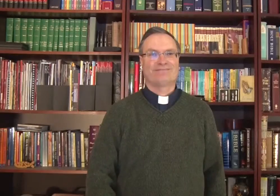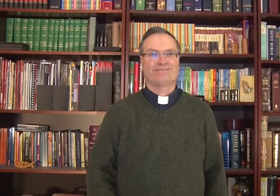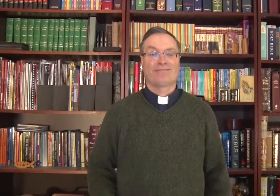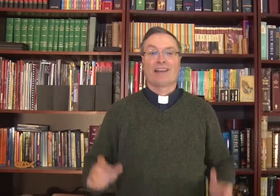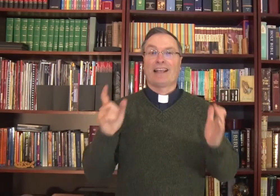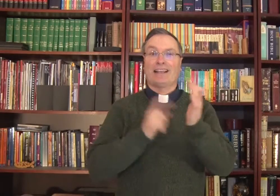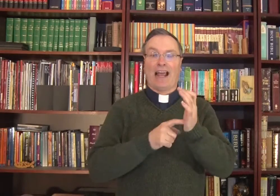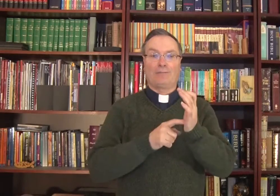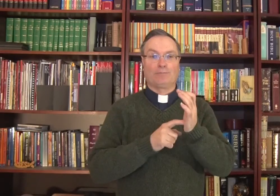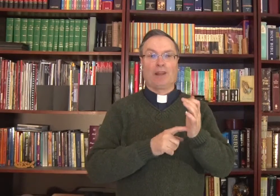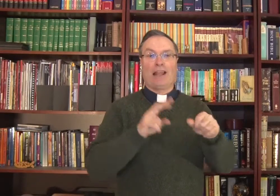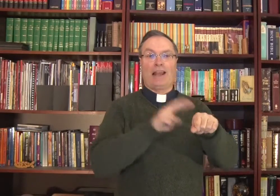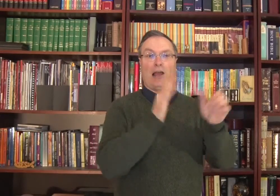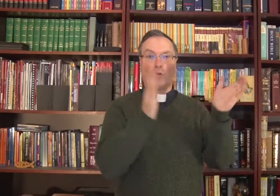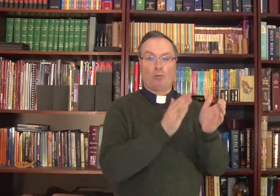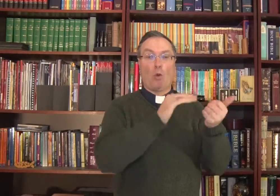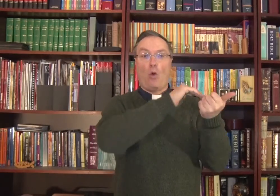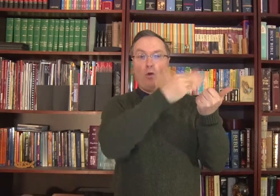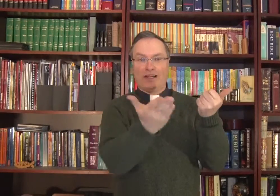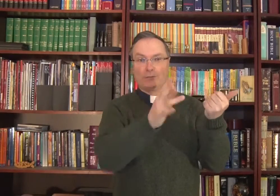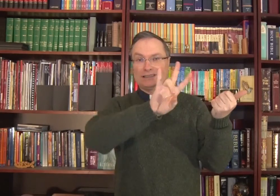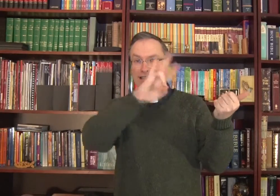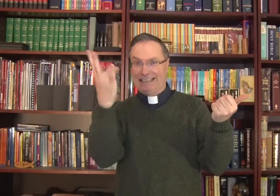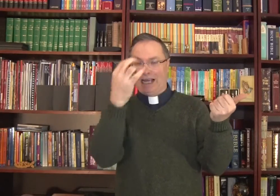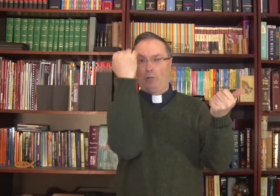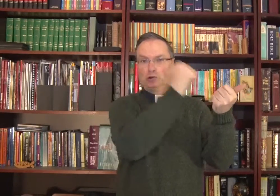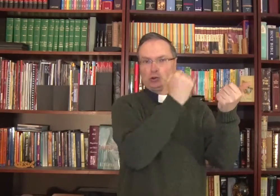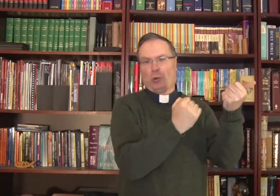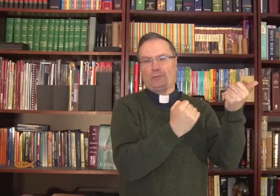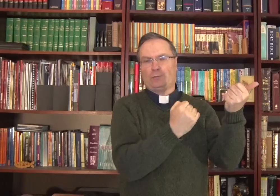Quand l’Agneau ouvrit le septième sceau,